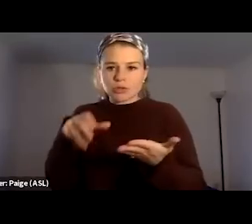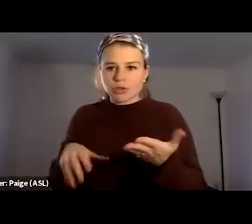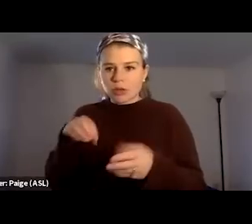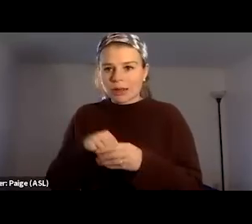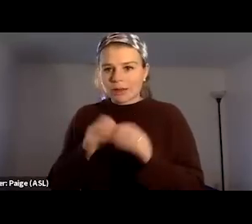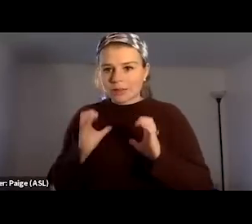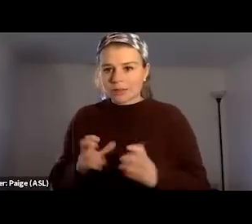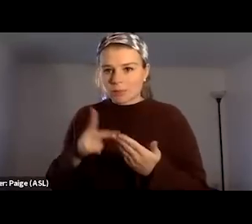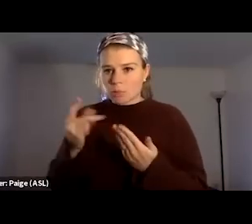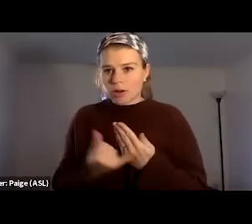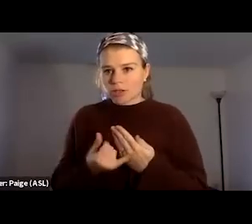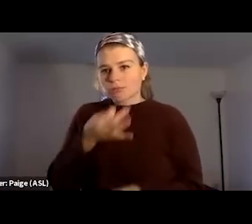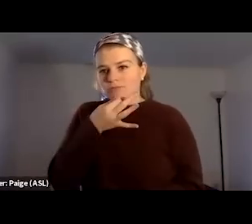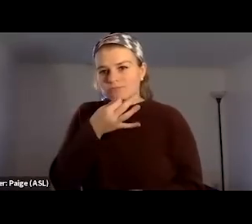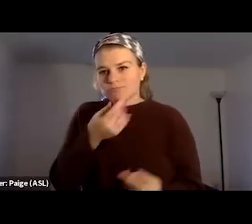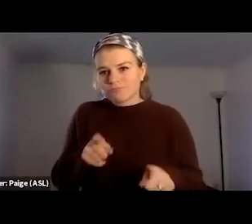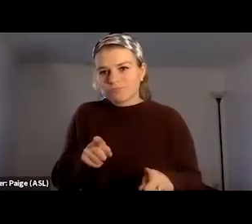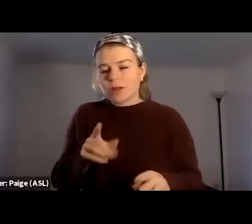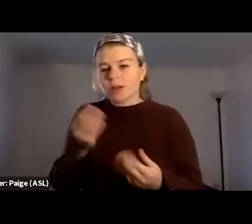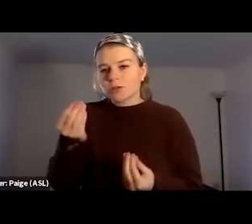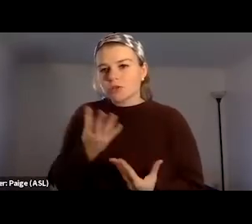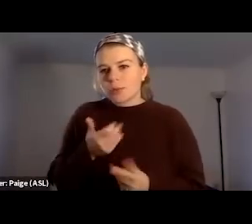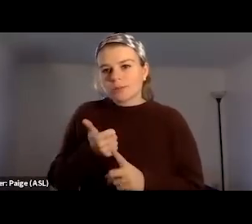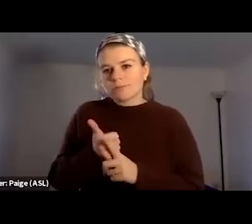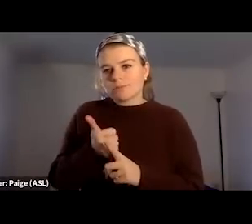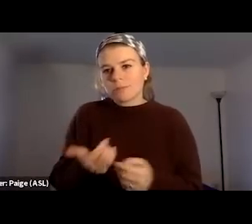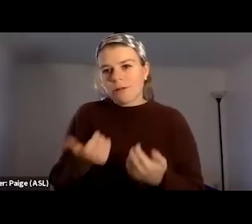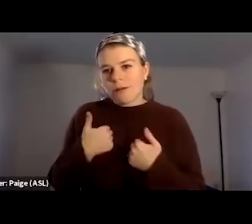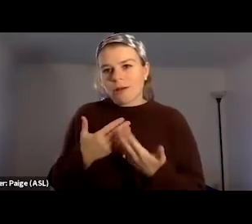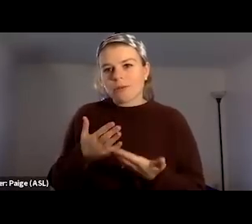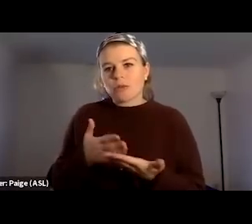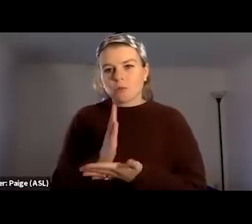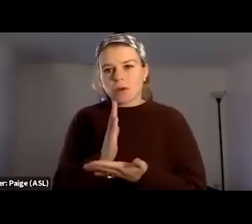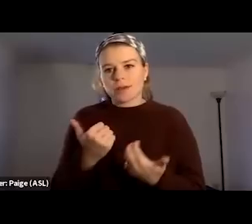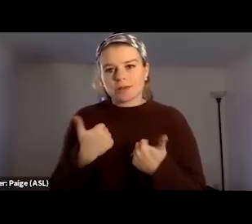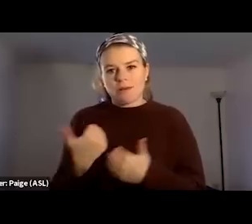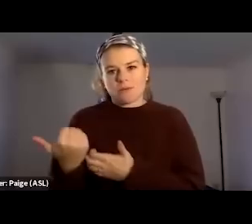que se llevará a cabo en breve, me dijo que tenía el derecho de tener responsabilidades.